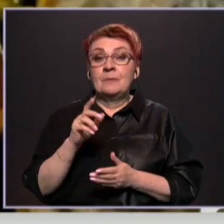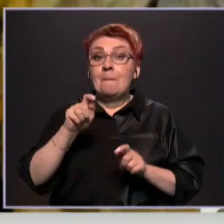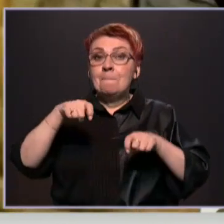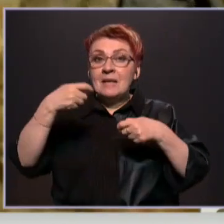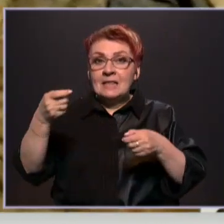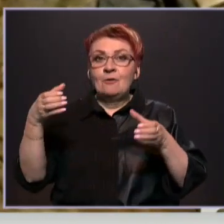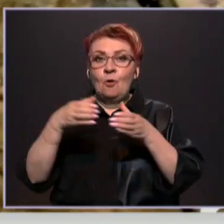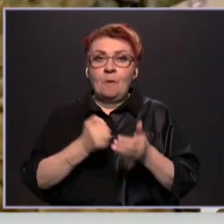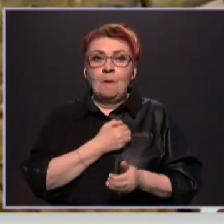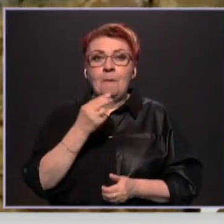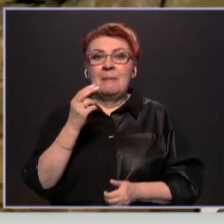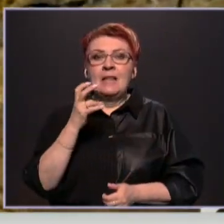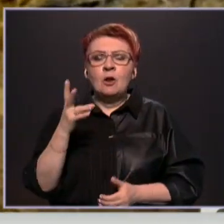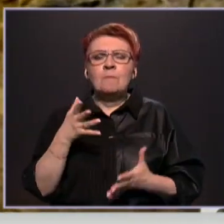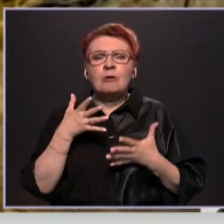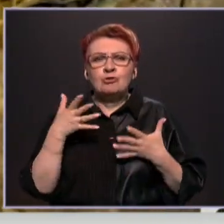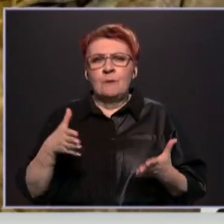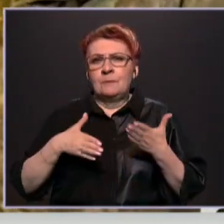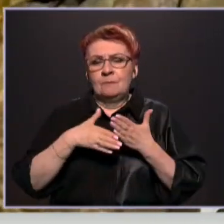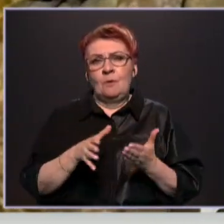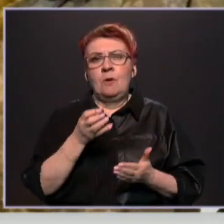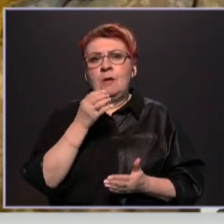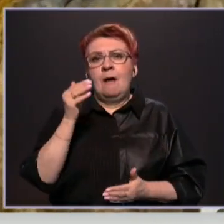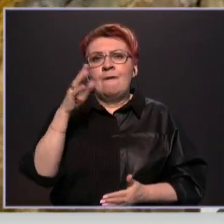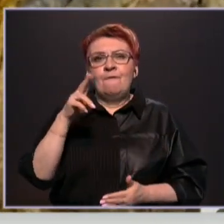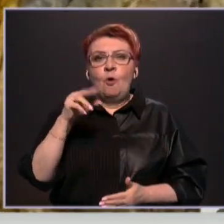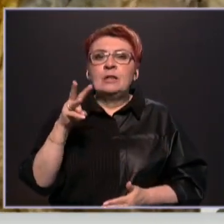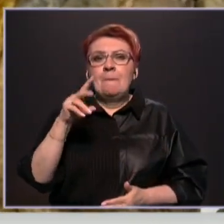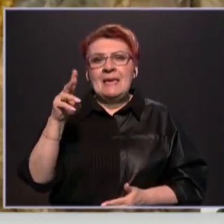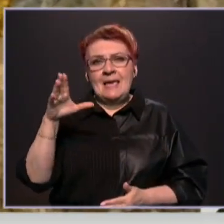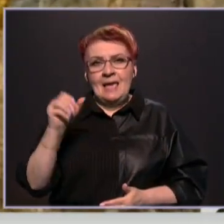масштабную помощь от благотворительного фонда Сергея Михеева Сергей Александрович